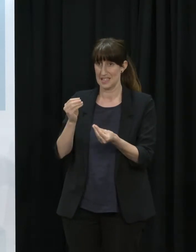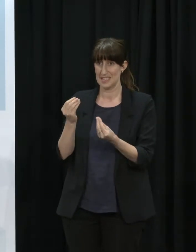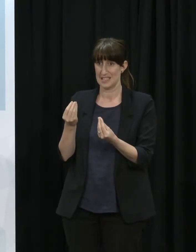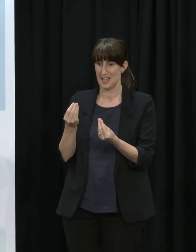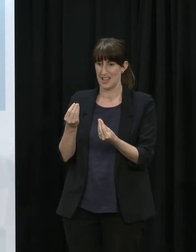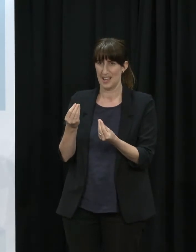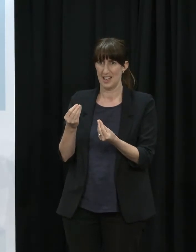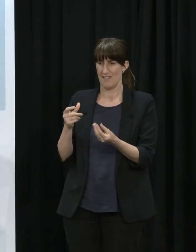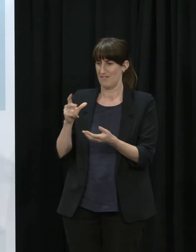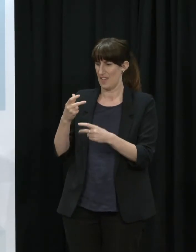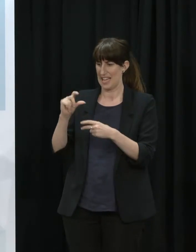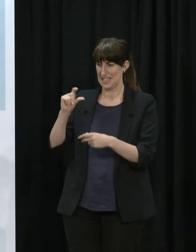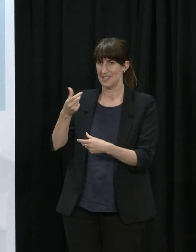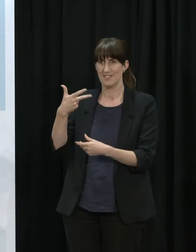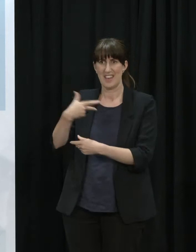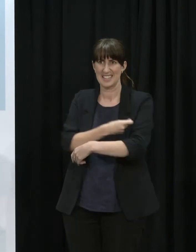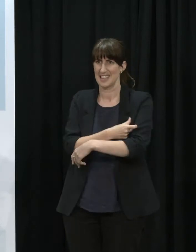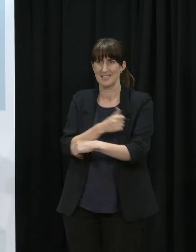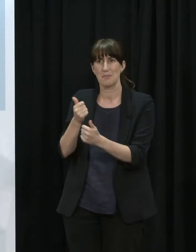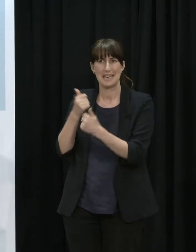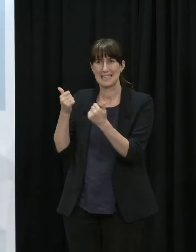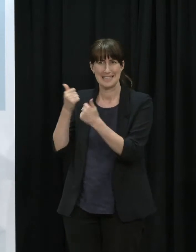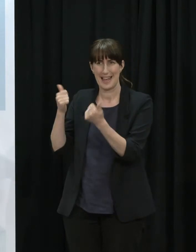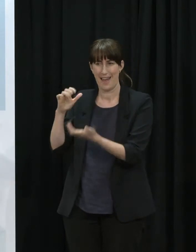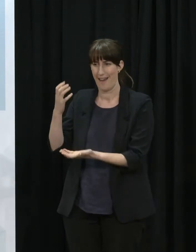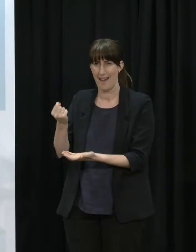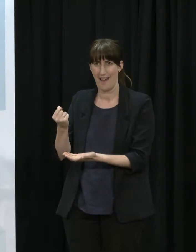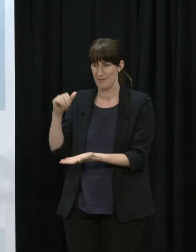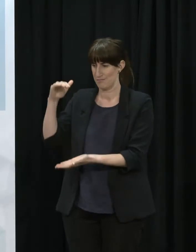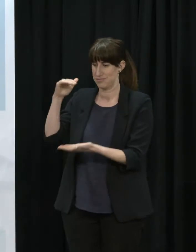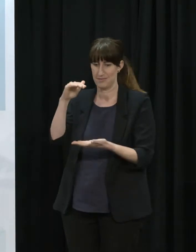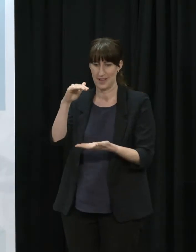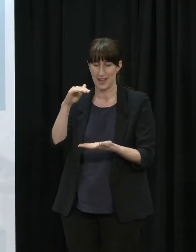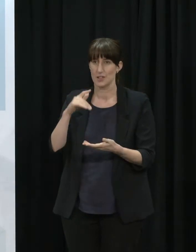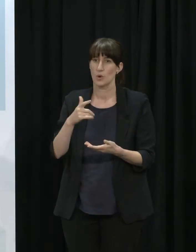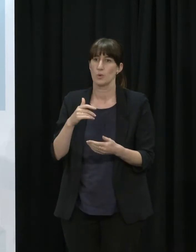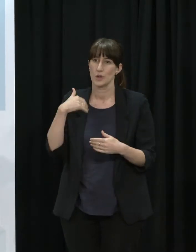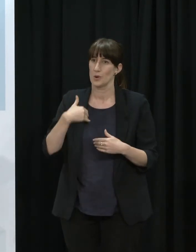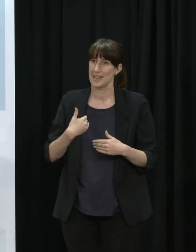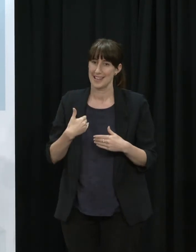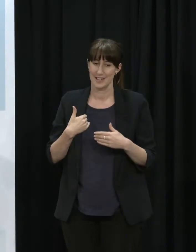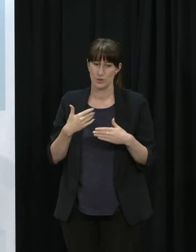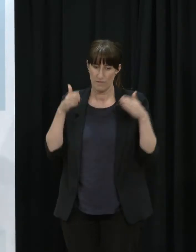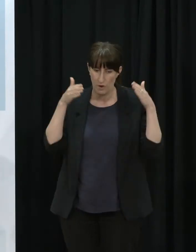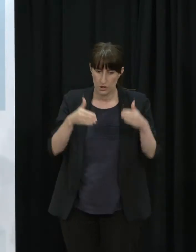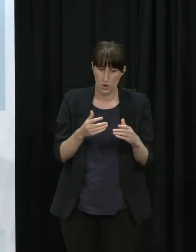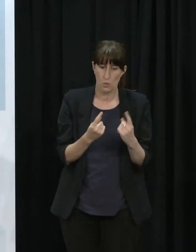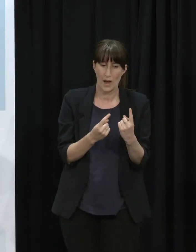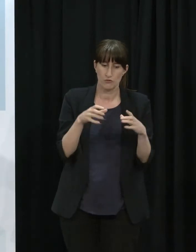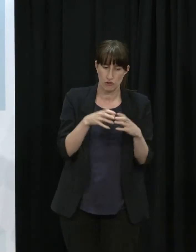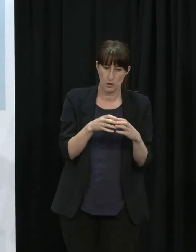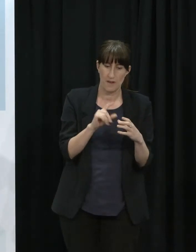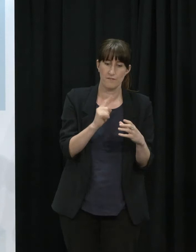nga tangata e whakawhirinaki ana ratou. Mo te tohatoha